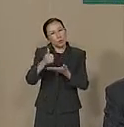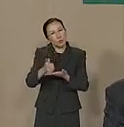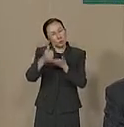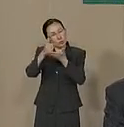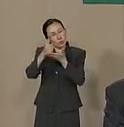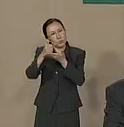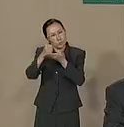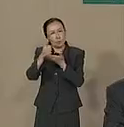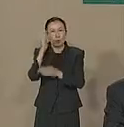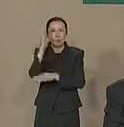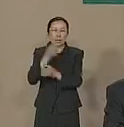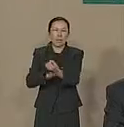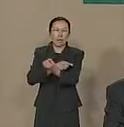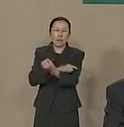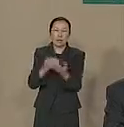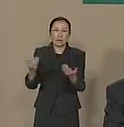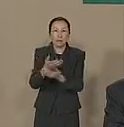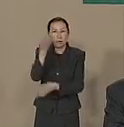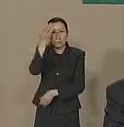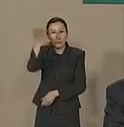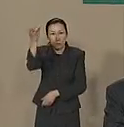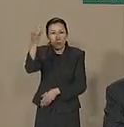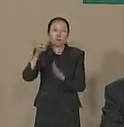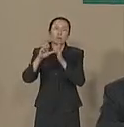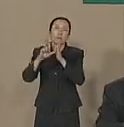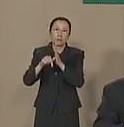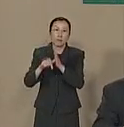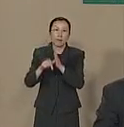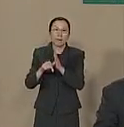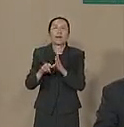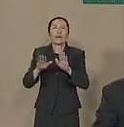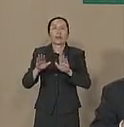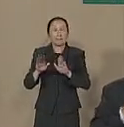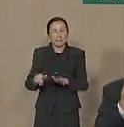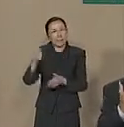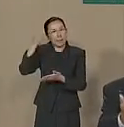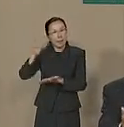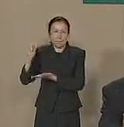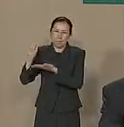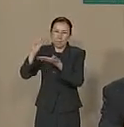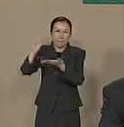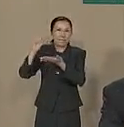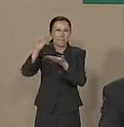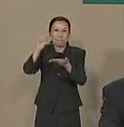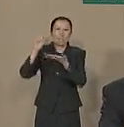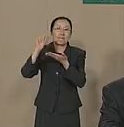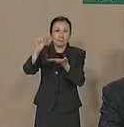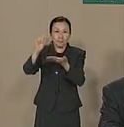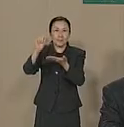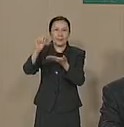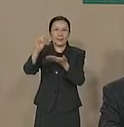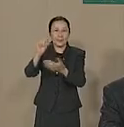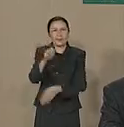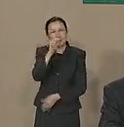なるでしょう その時には私たちは きょうお話したような政策を どんどん提案して よいことには協力